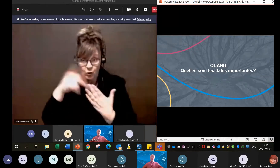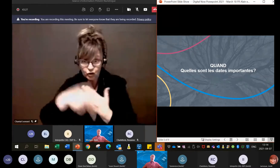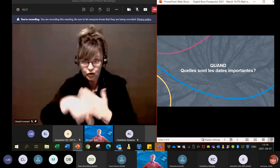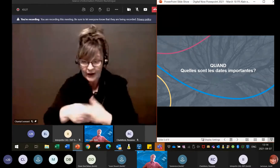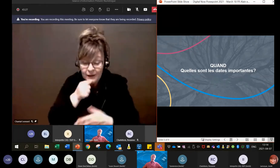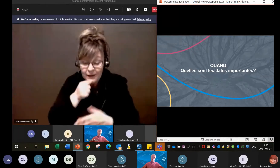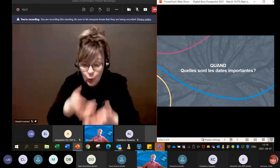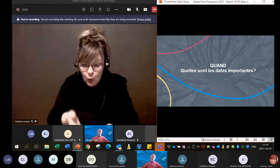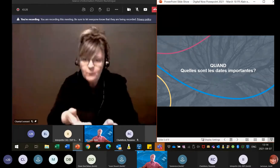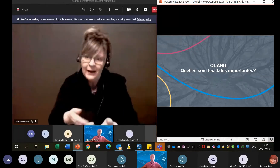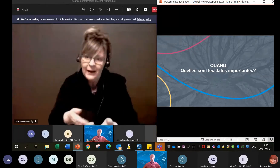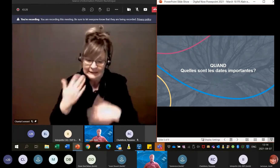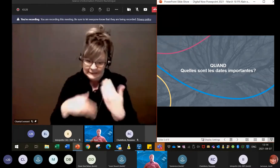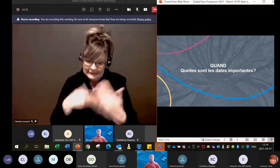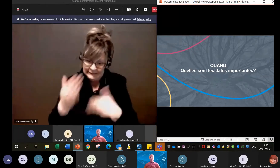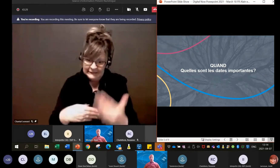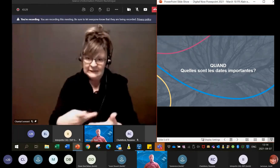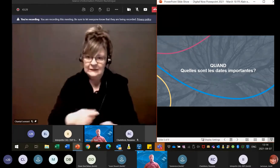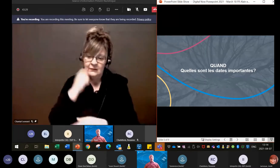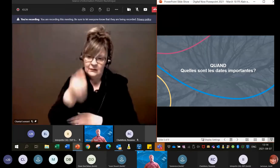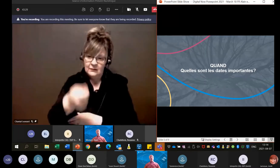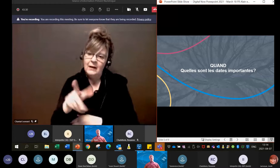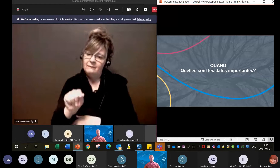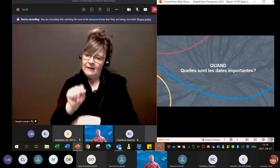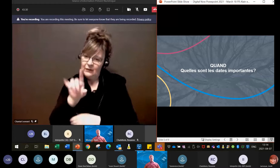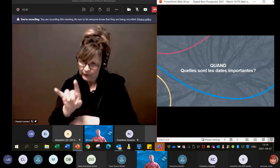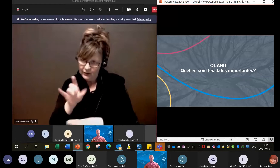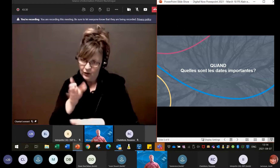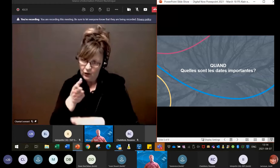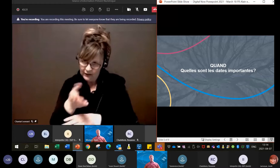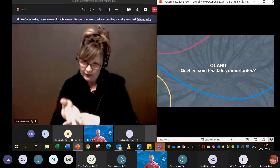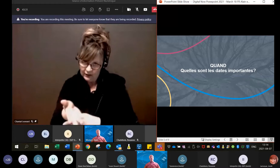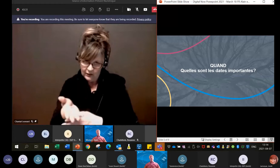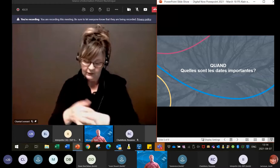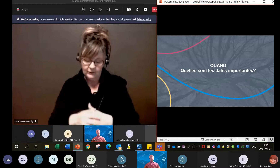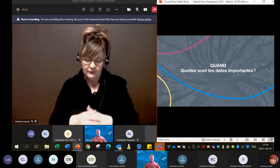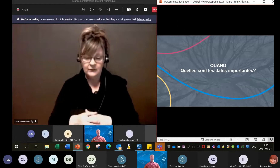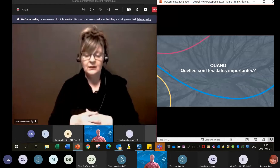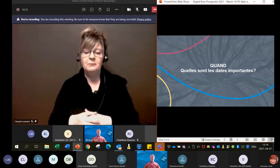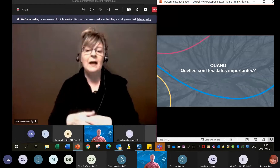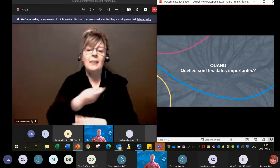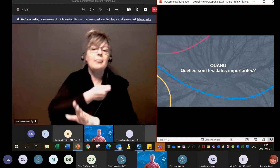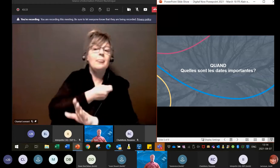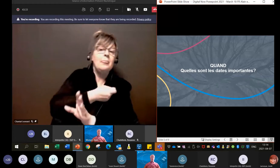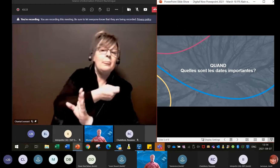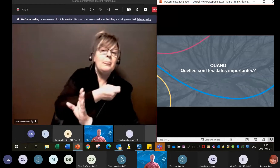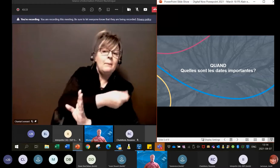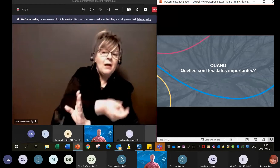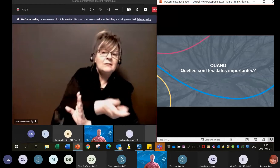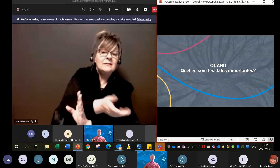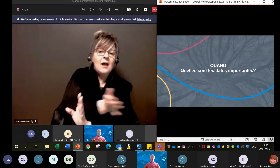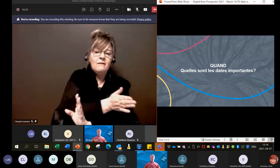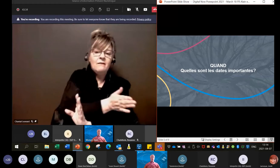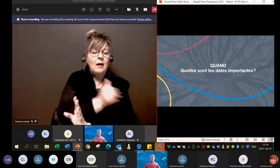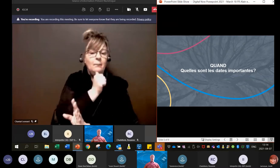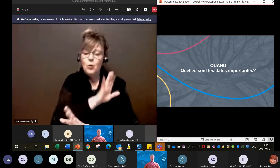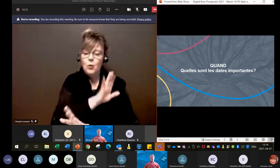possible. Bon évidemment, là ça va être pour le